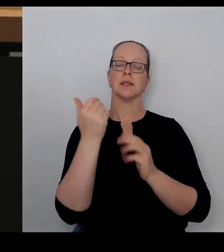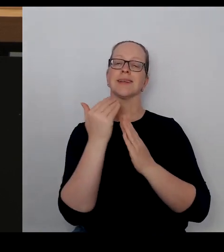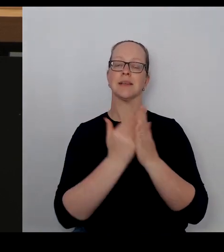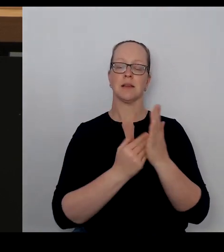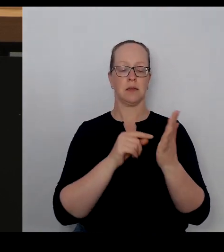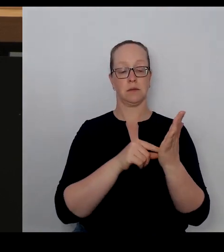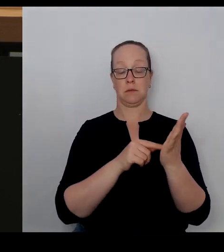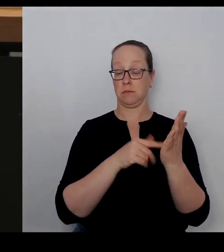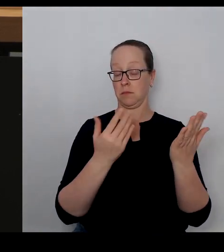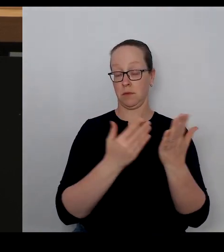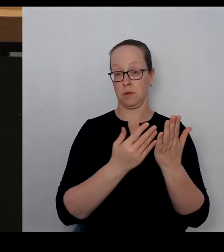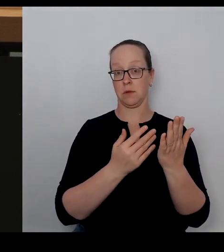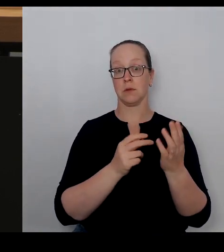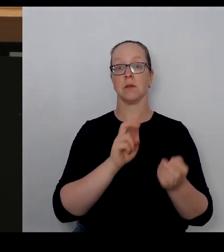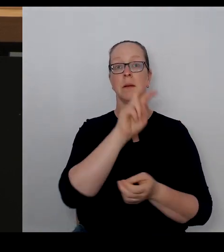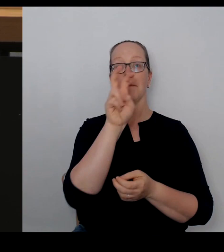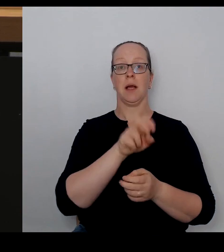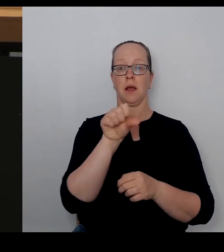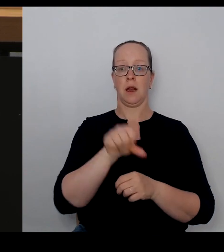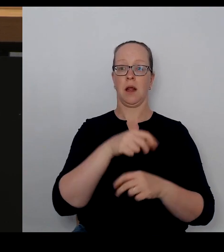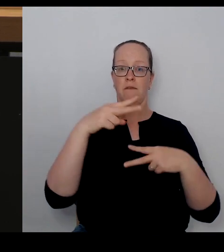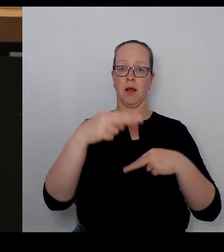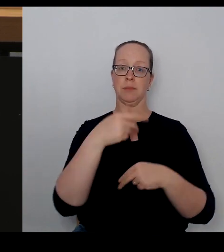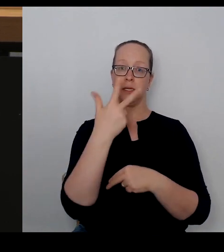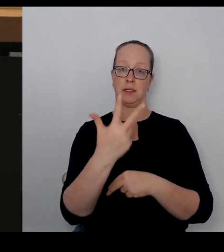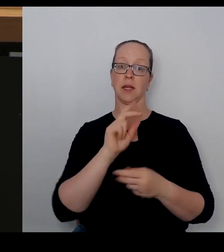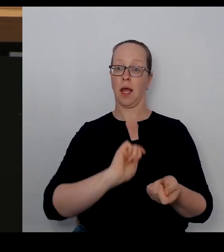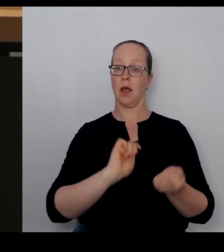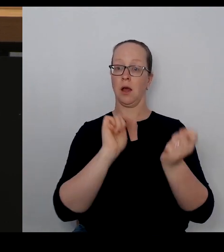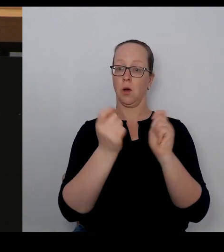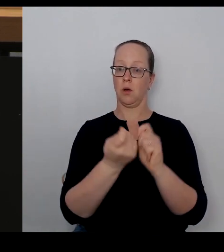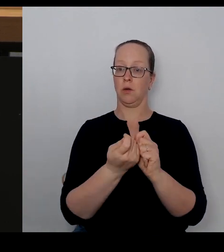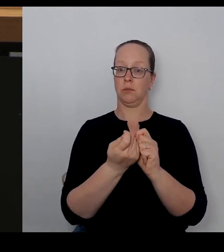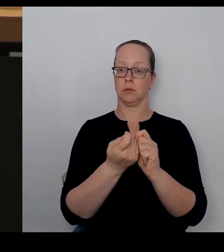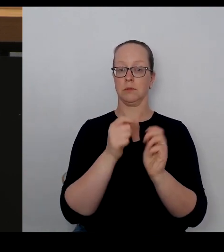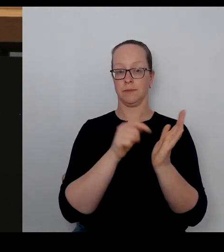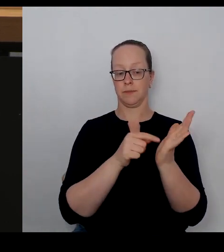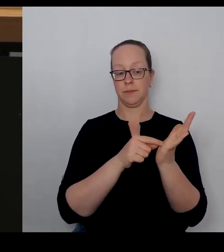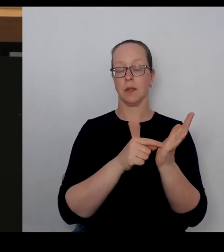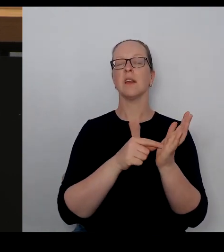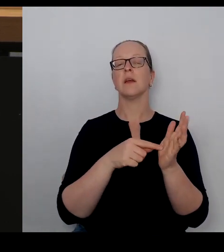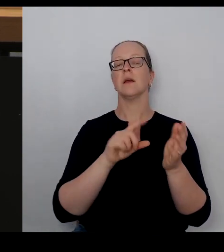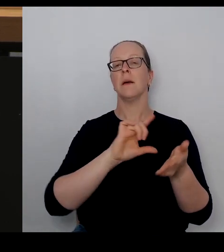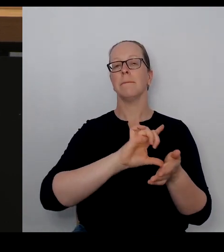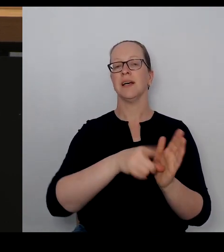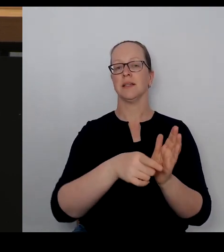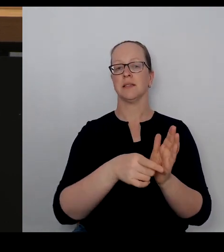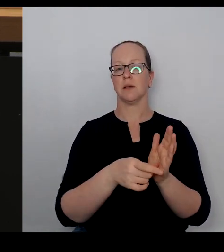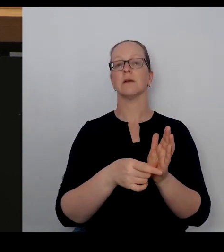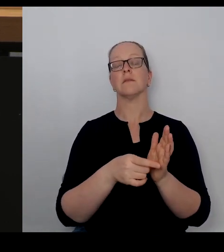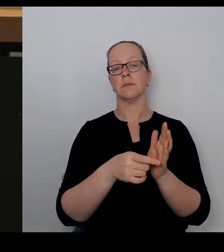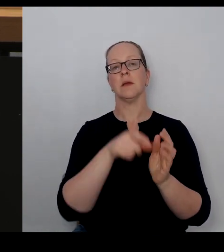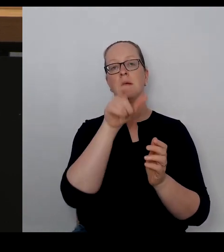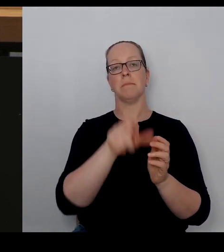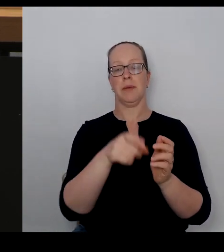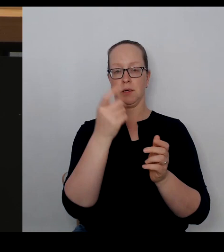Weg versperren wollen, nicht verausgab te Personalmittel zur Untersetzung der PMA heranzuziehen. Das verkennt die